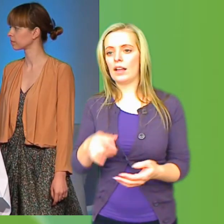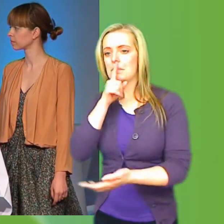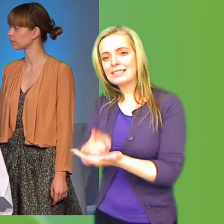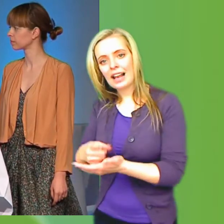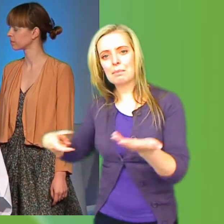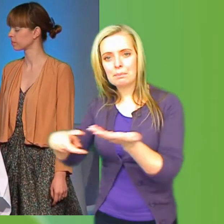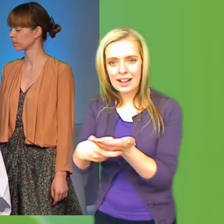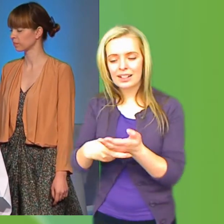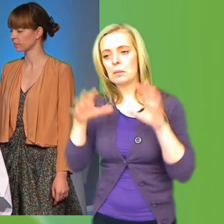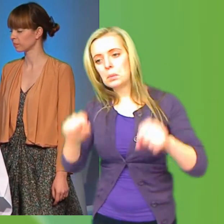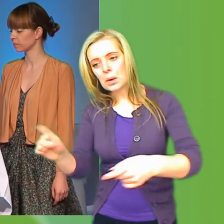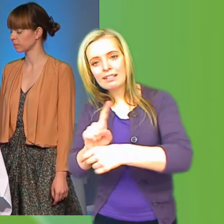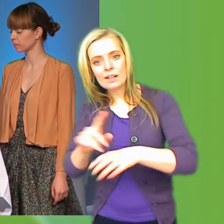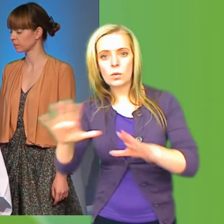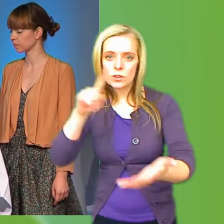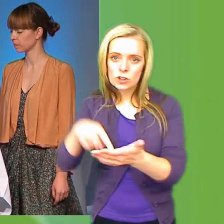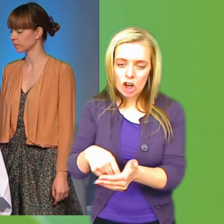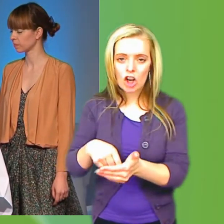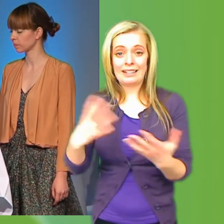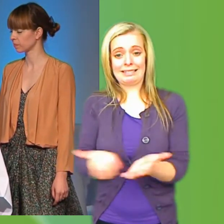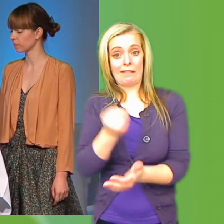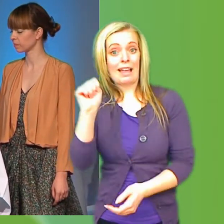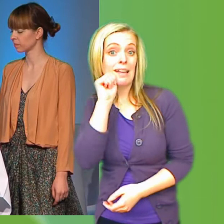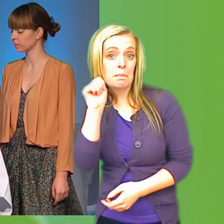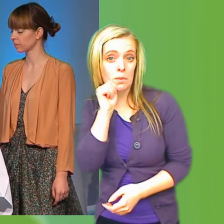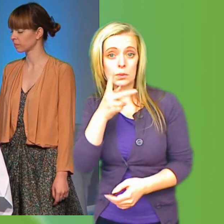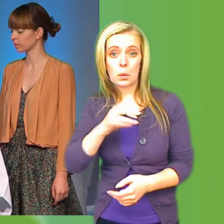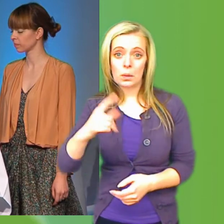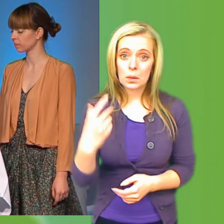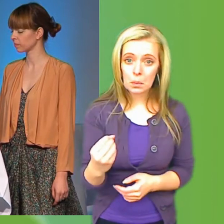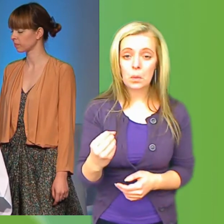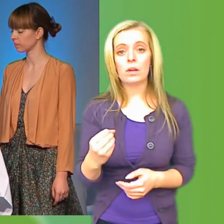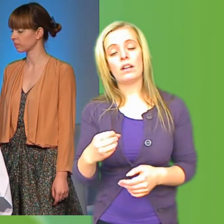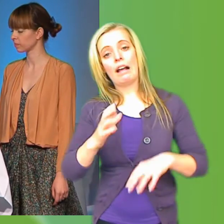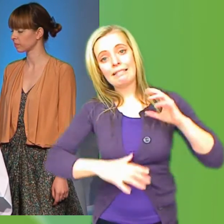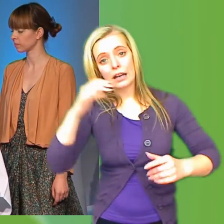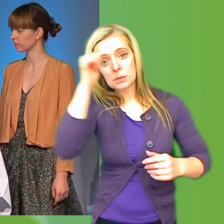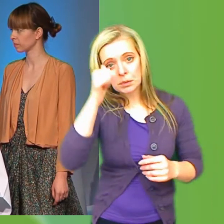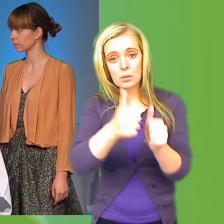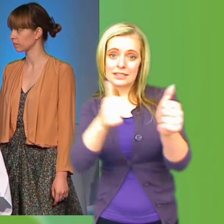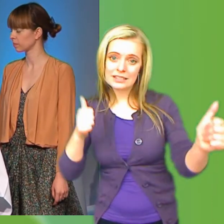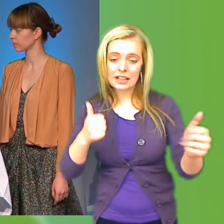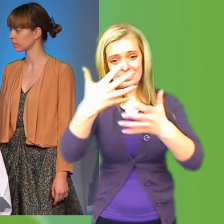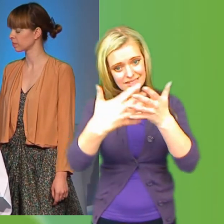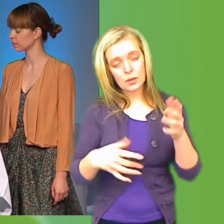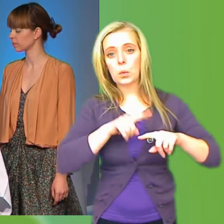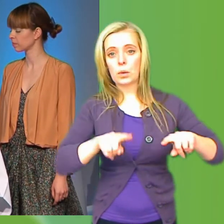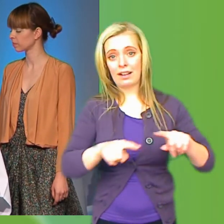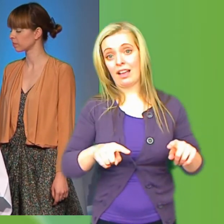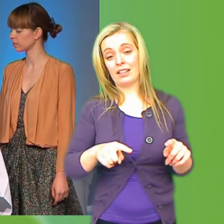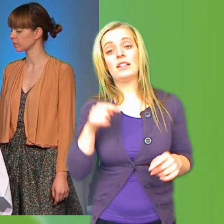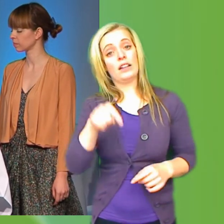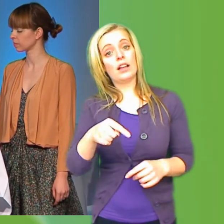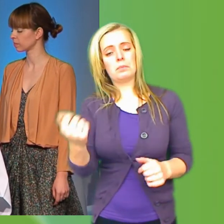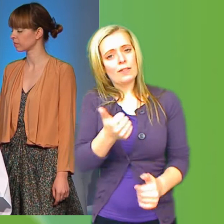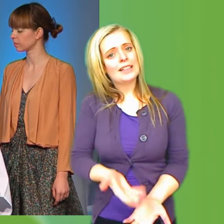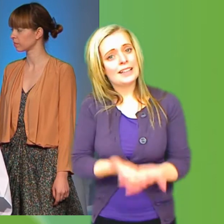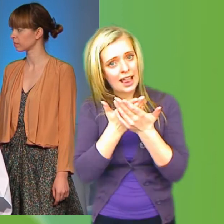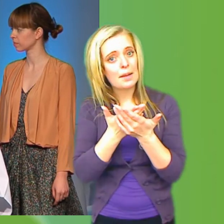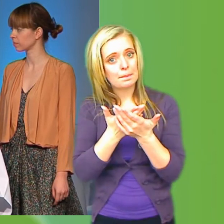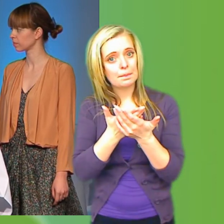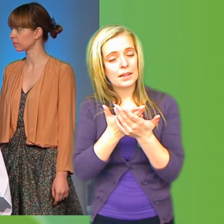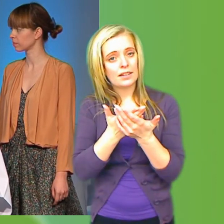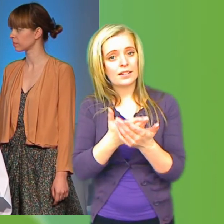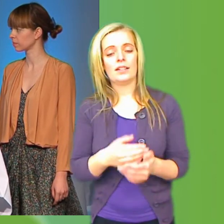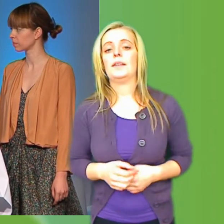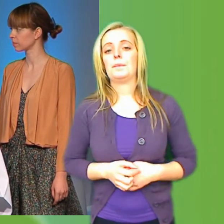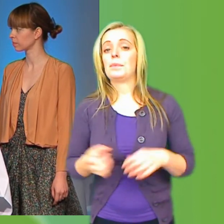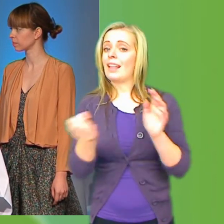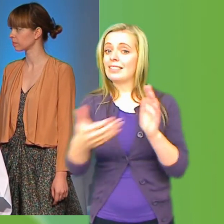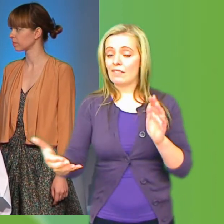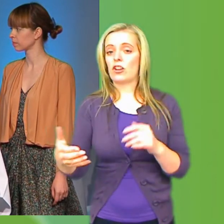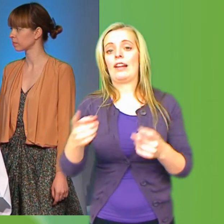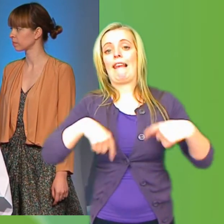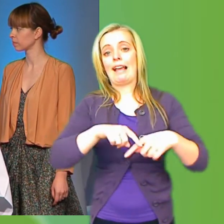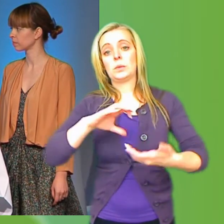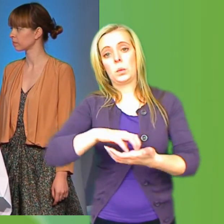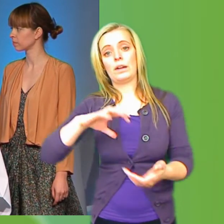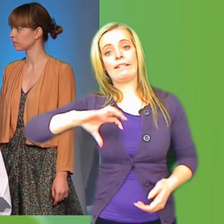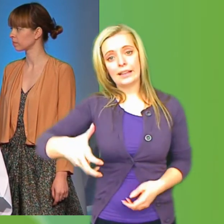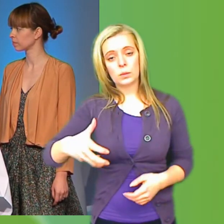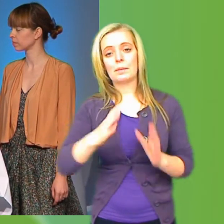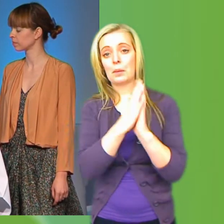och där man behöver hjälp. Sveriges läns- och regionbibliotek bjöd in till dialog